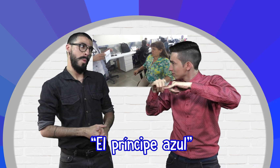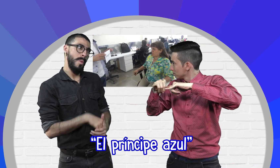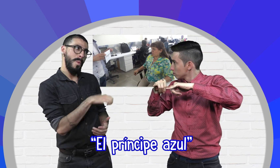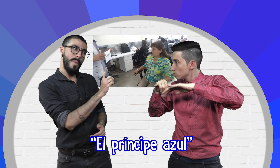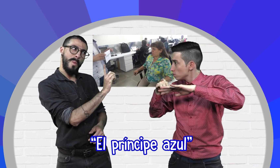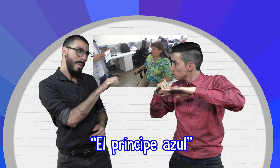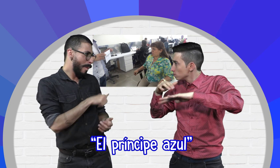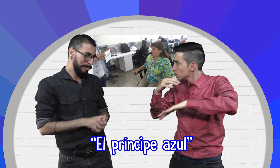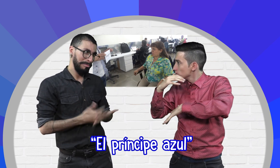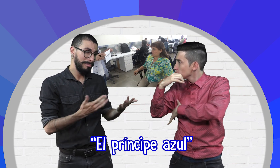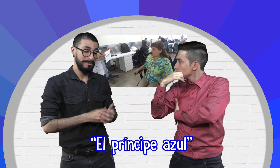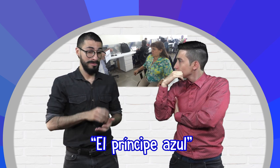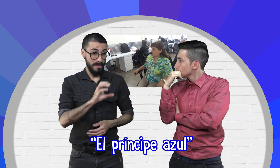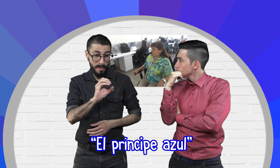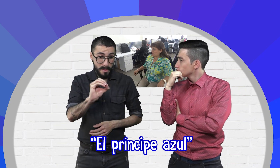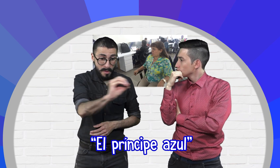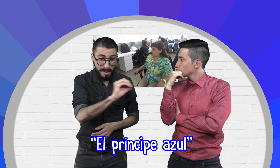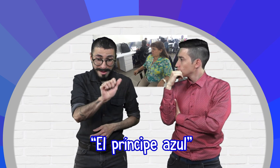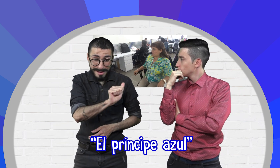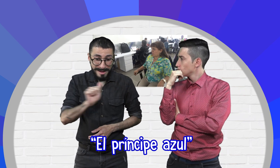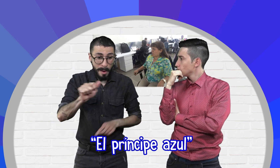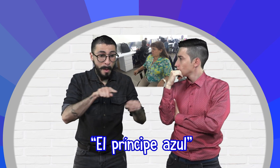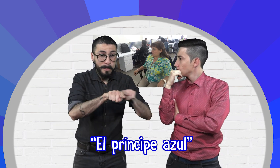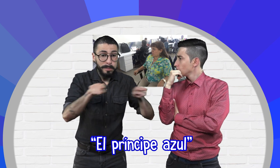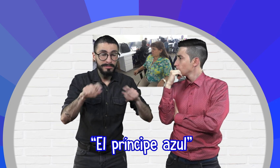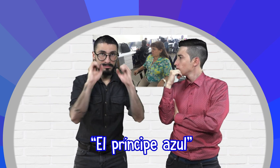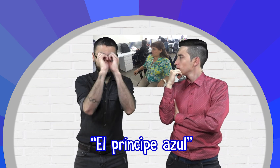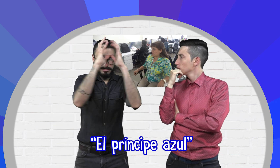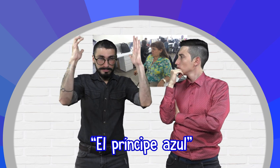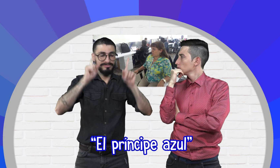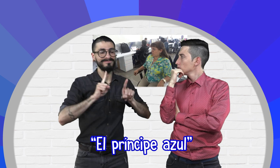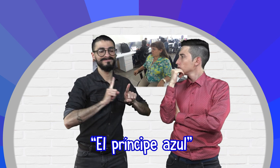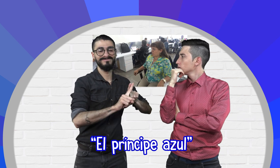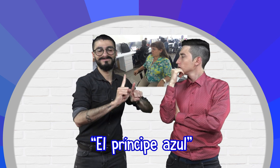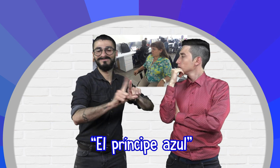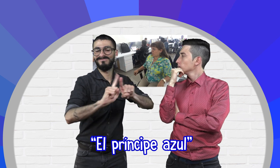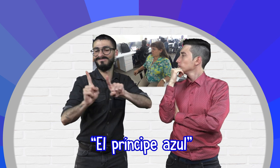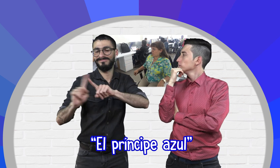Nooo, para nada. Tanto hombres como mujeres tienen gustos diferentes.